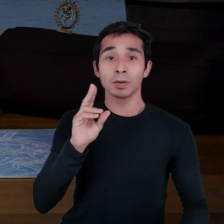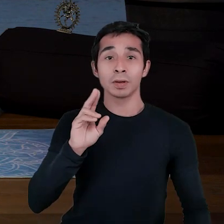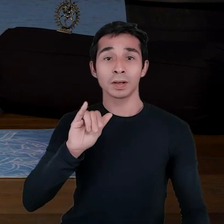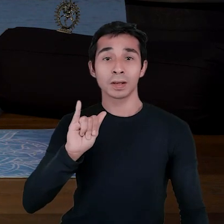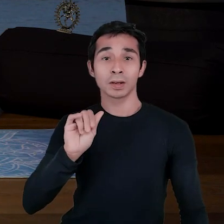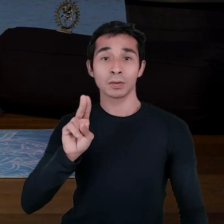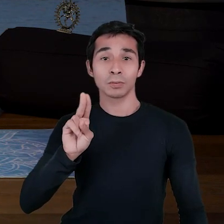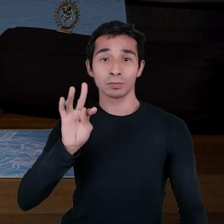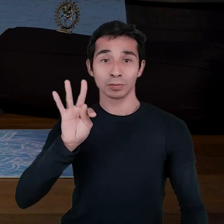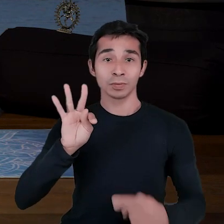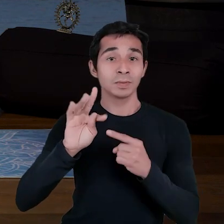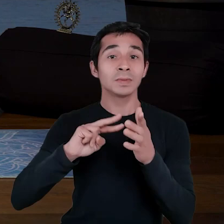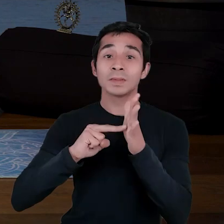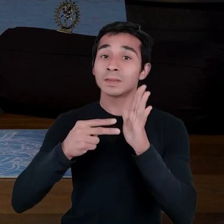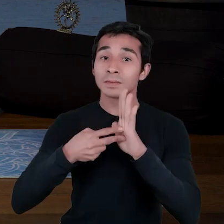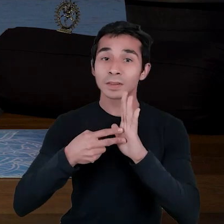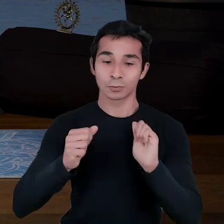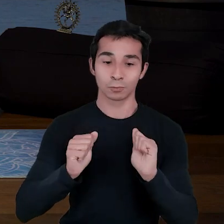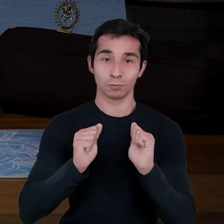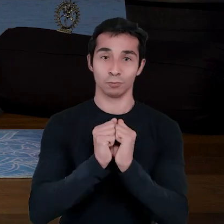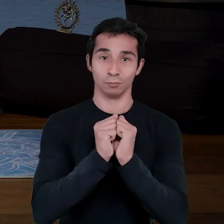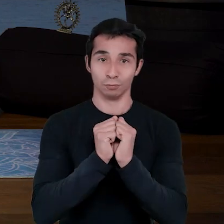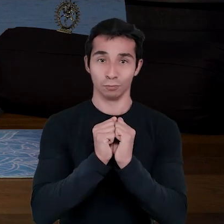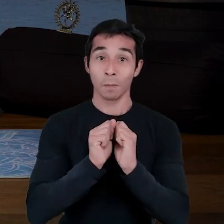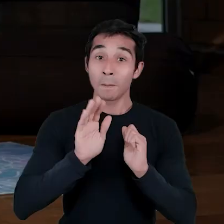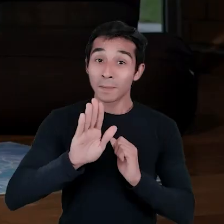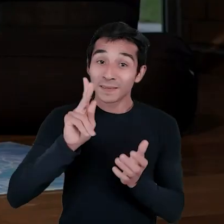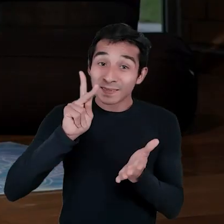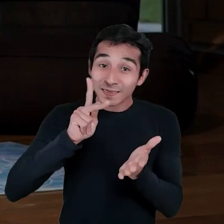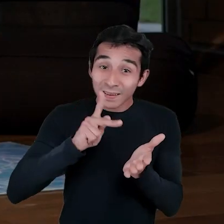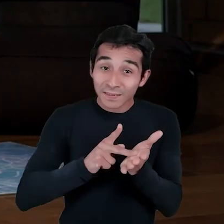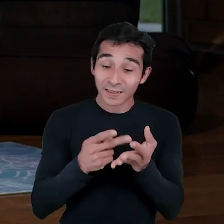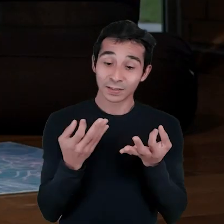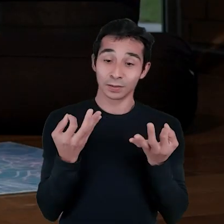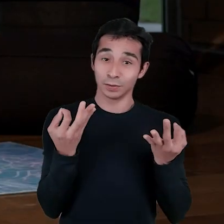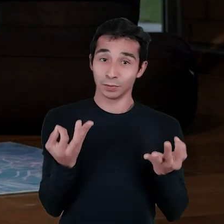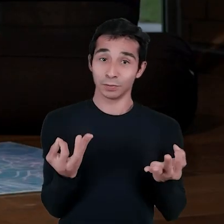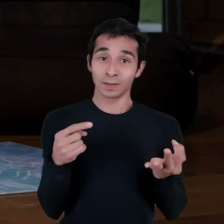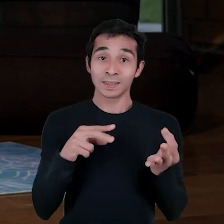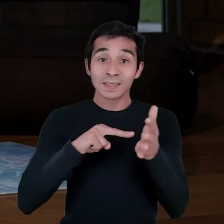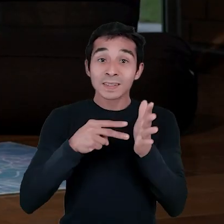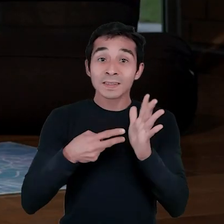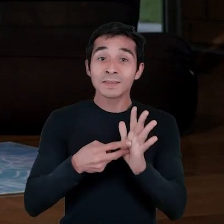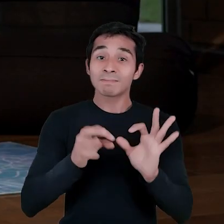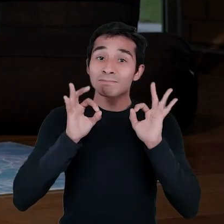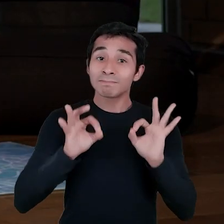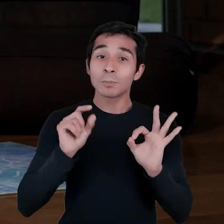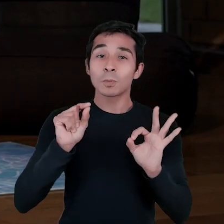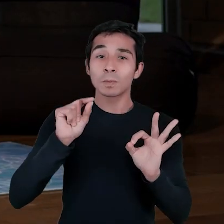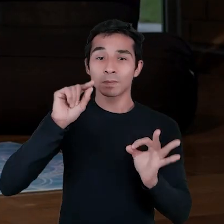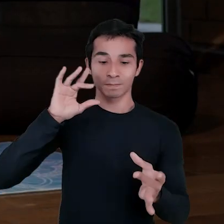que significa juntar, unir. Mas o termo que define melhor é integrar.